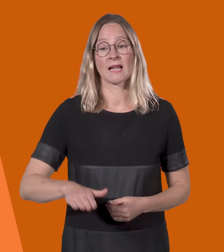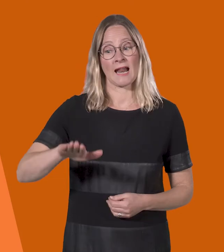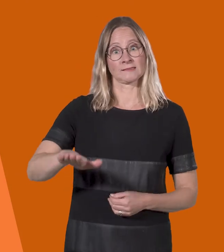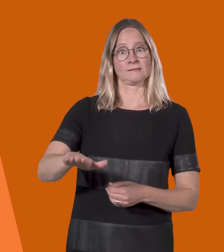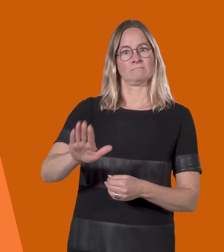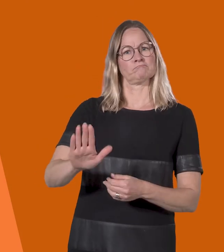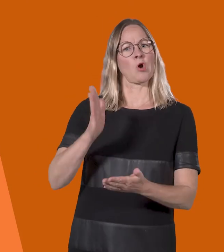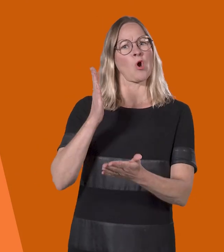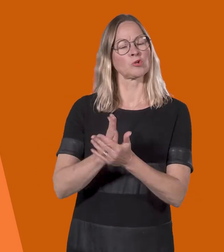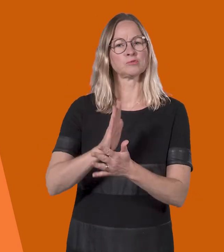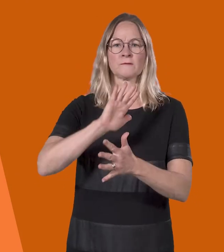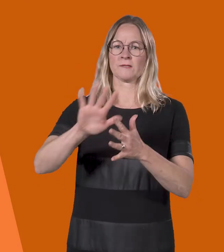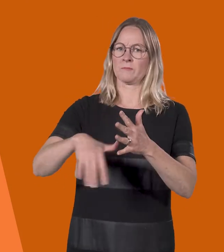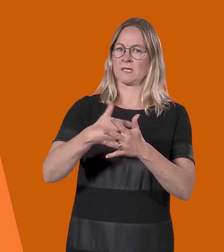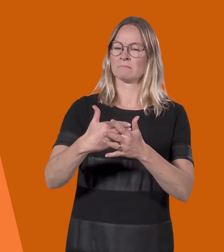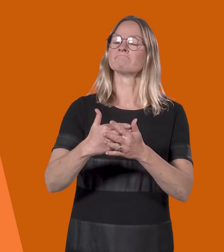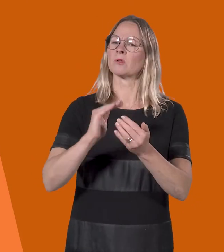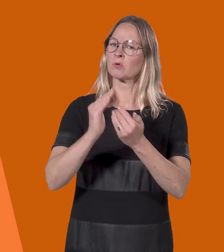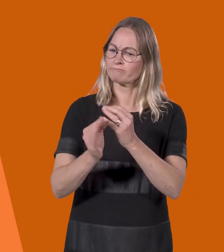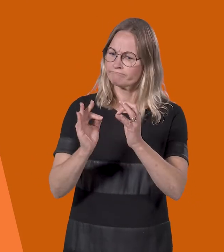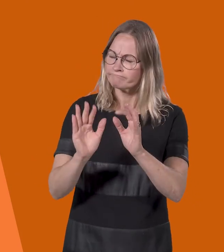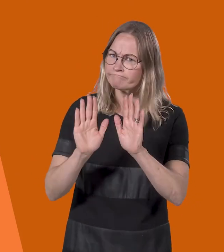Lasten oikeus viittomakieleen tulee turvata -